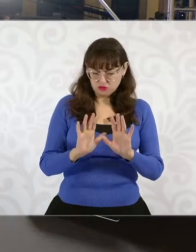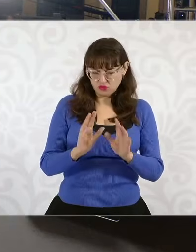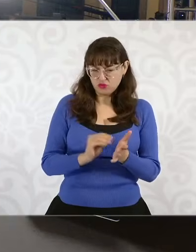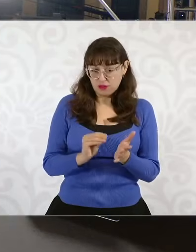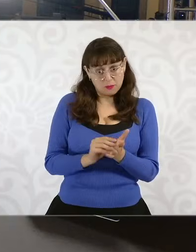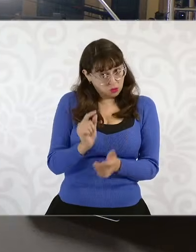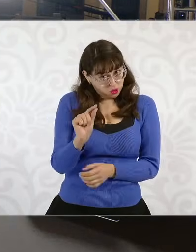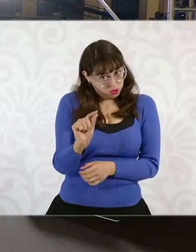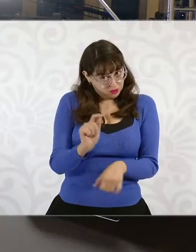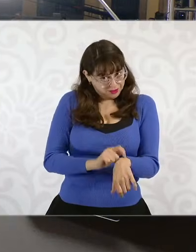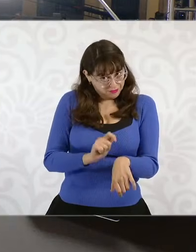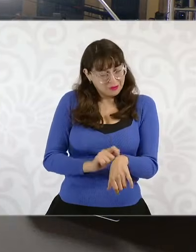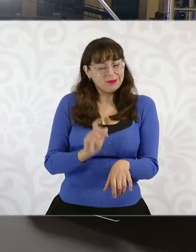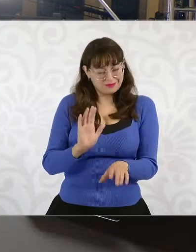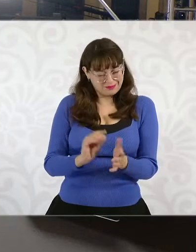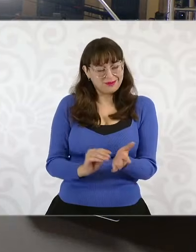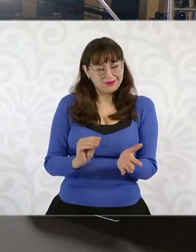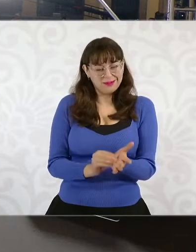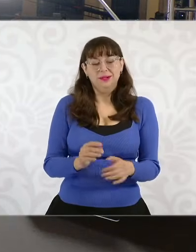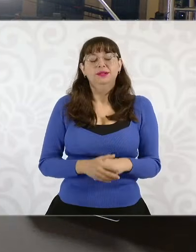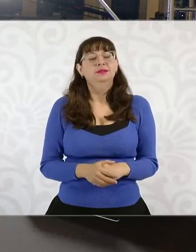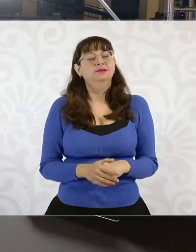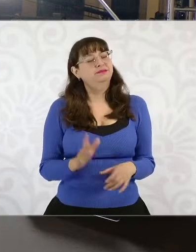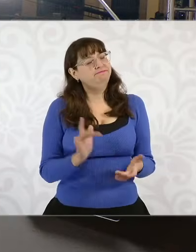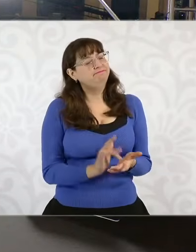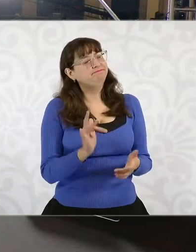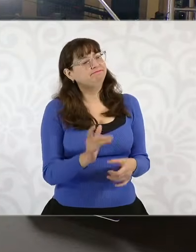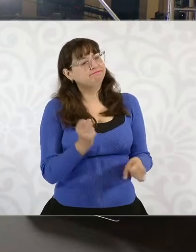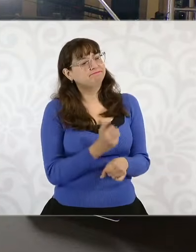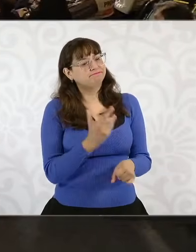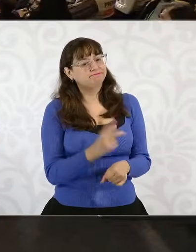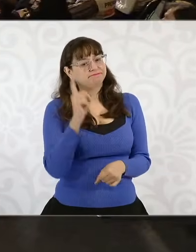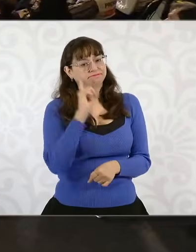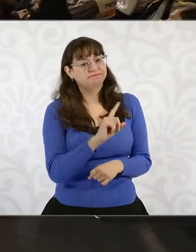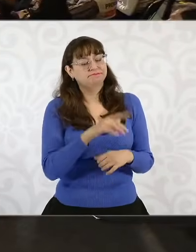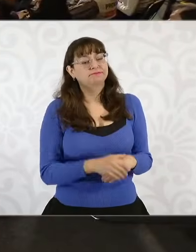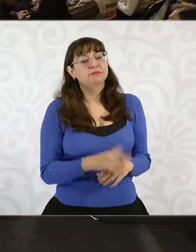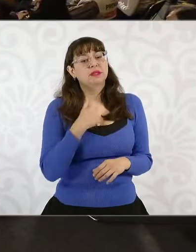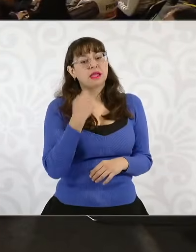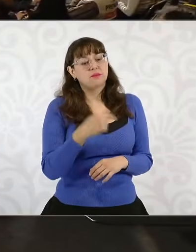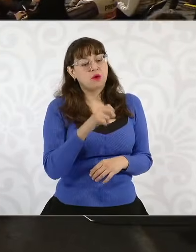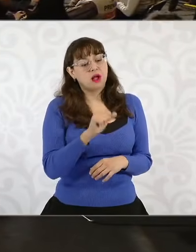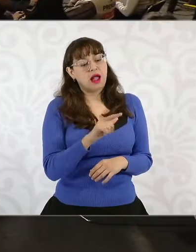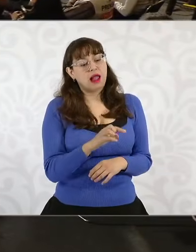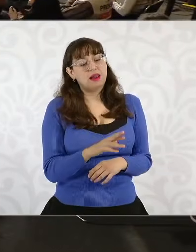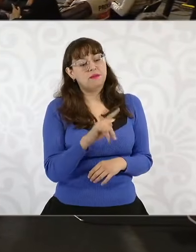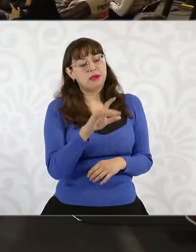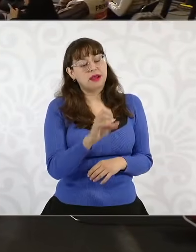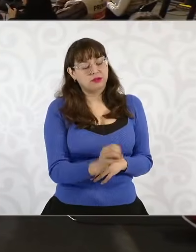Poquito. Gracias, secretaria. Buenos días. Alberto Marroquín Espinoza de Esahoraam AMcom y 10 AM.mx.